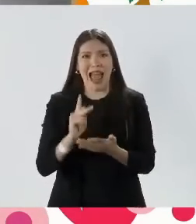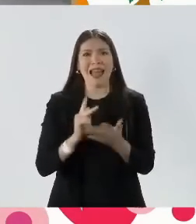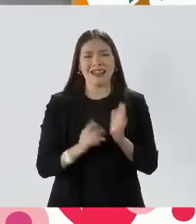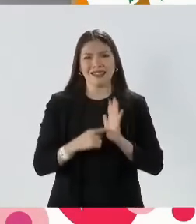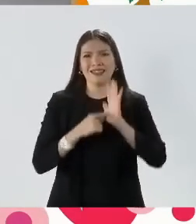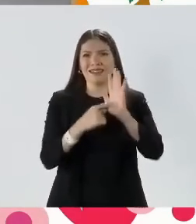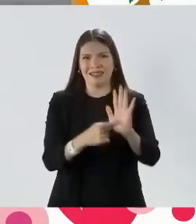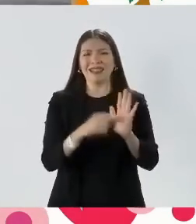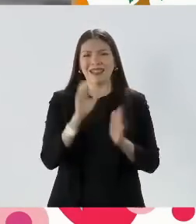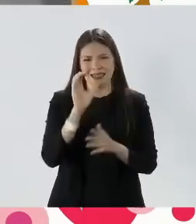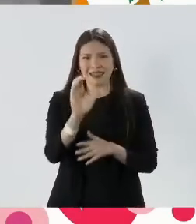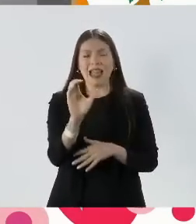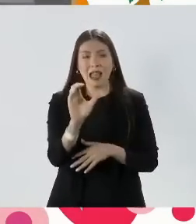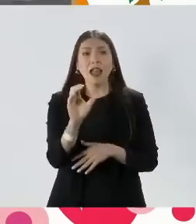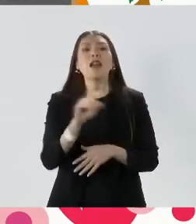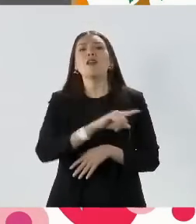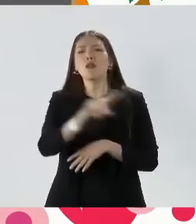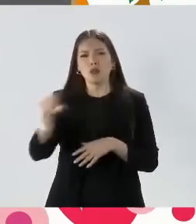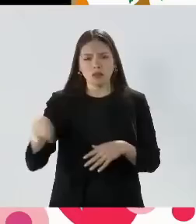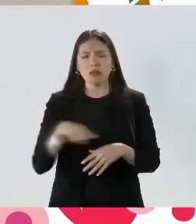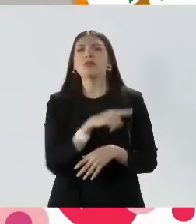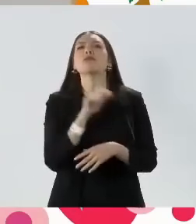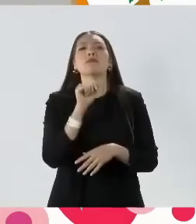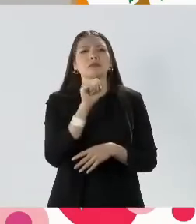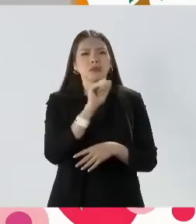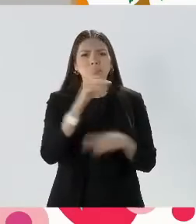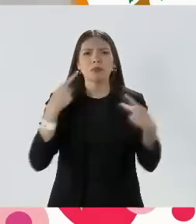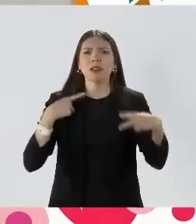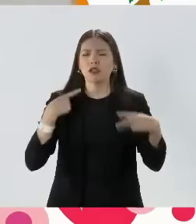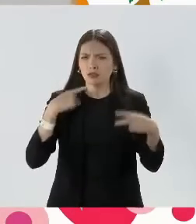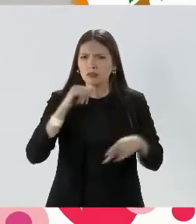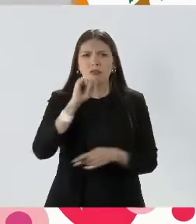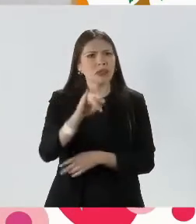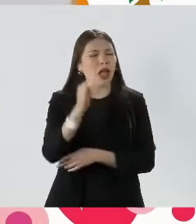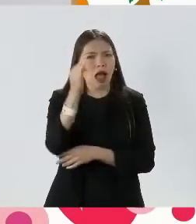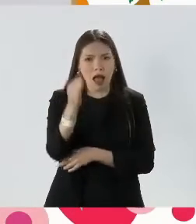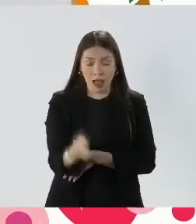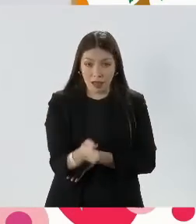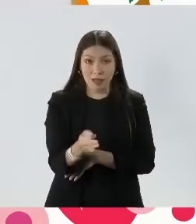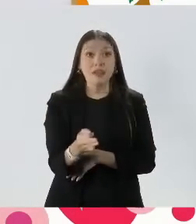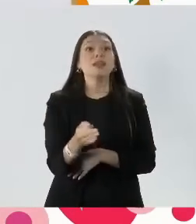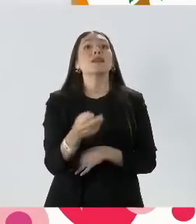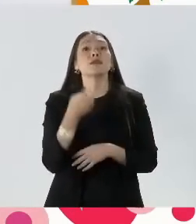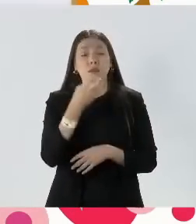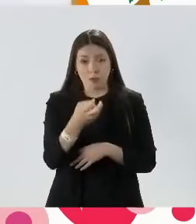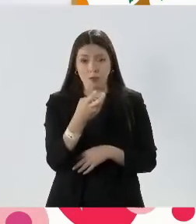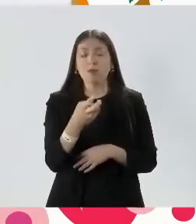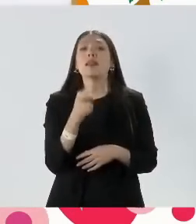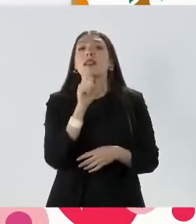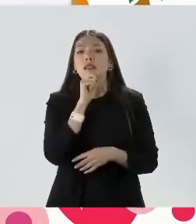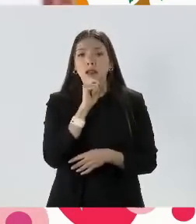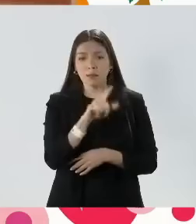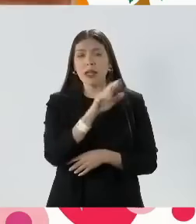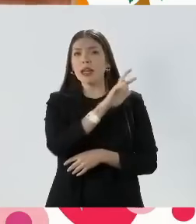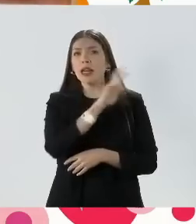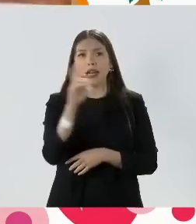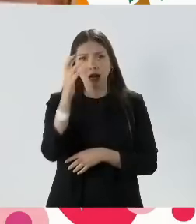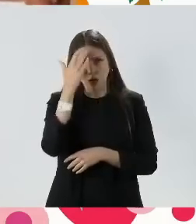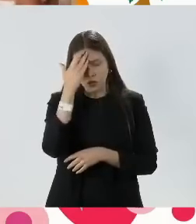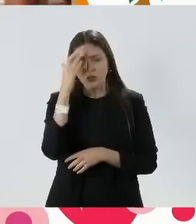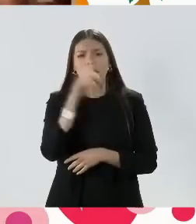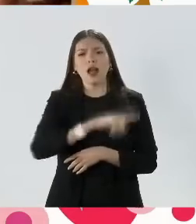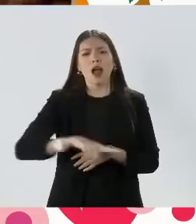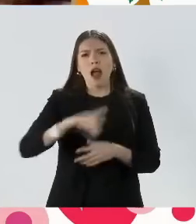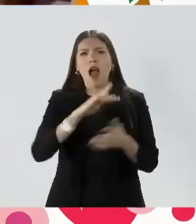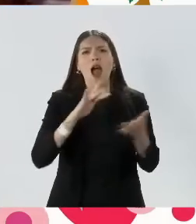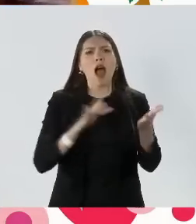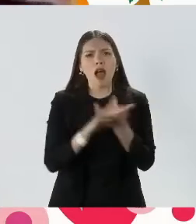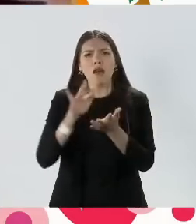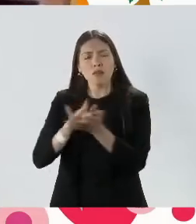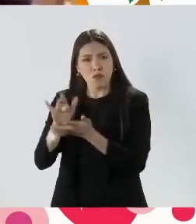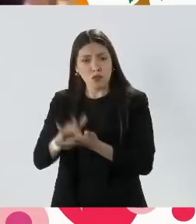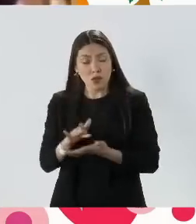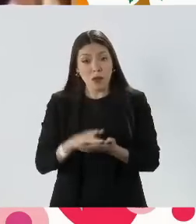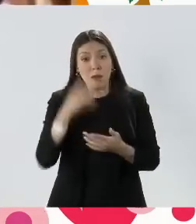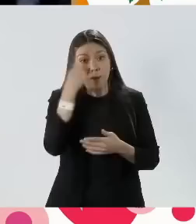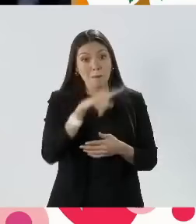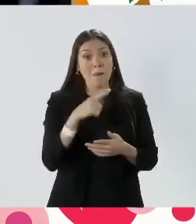el pueblo respaldó reconozco también aquí en la ciudad su apoyo para que el presupuesto saliera